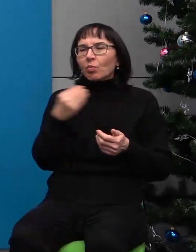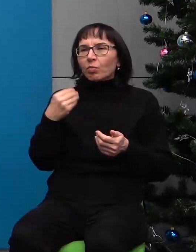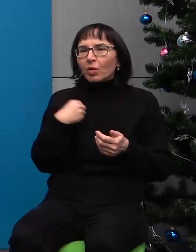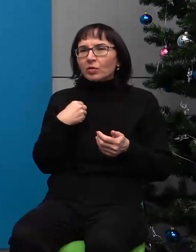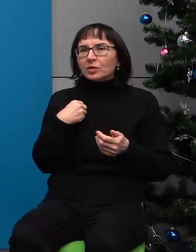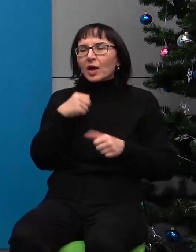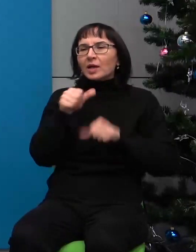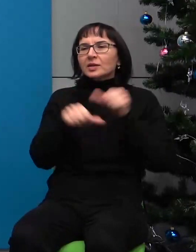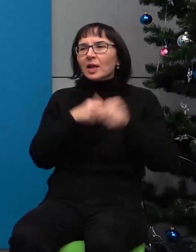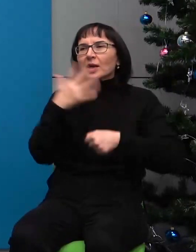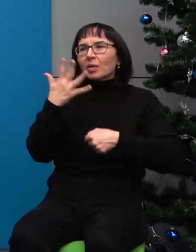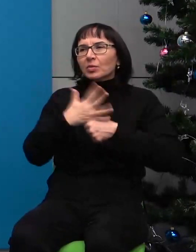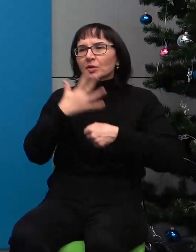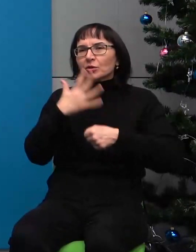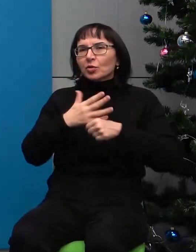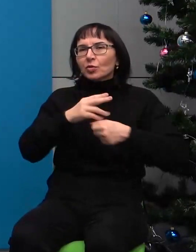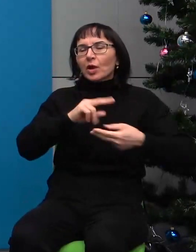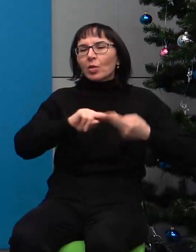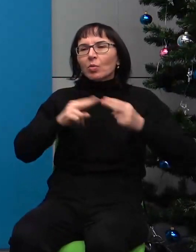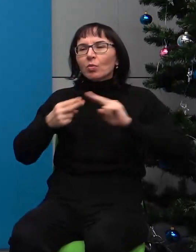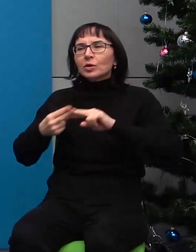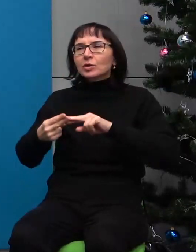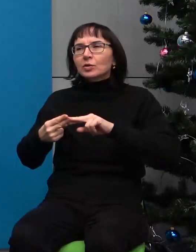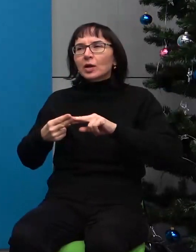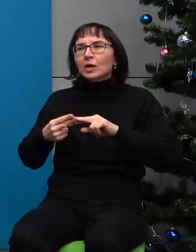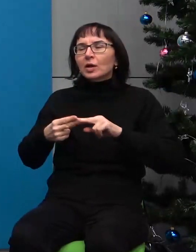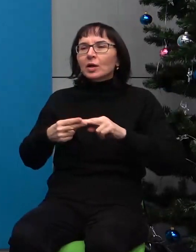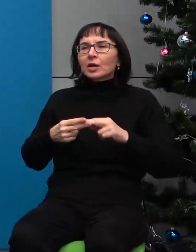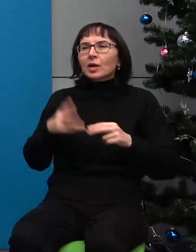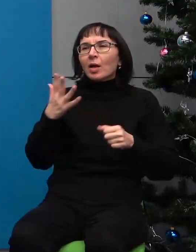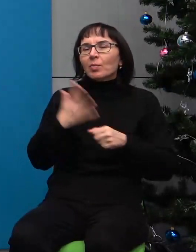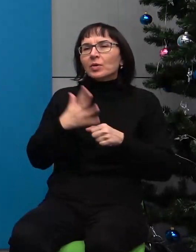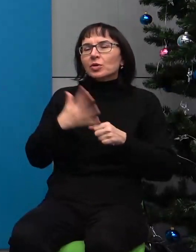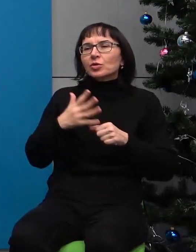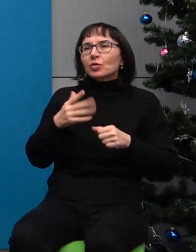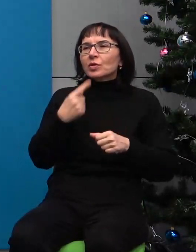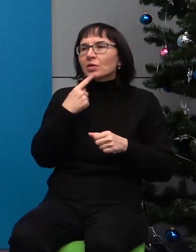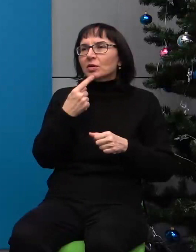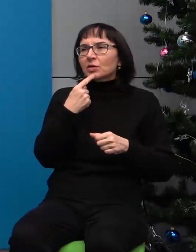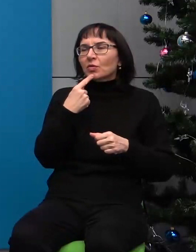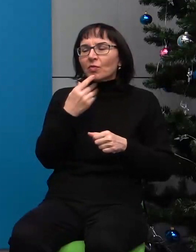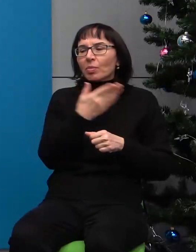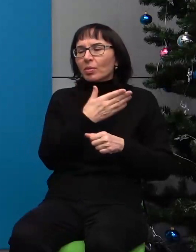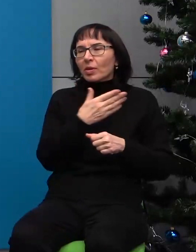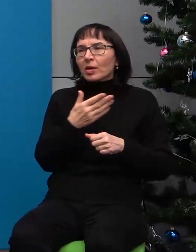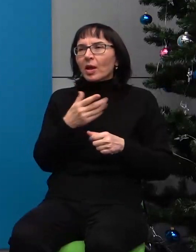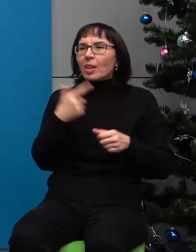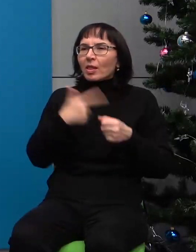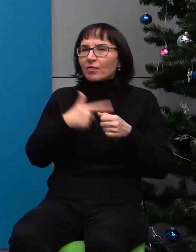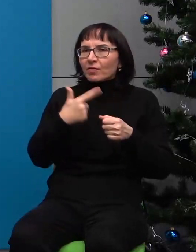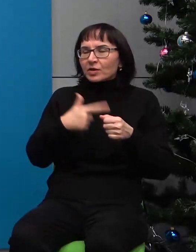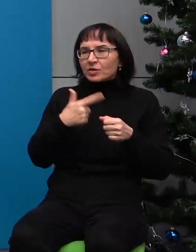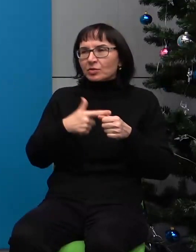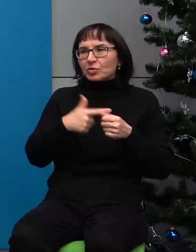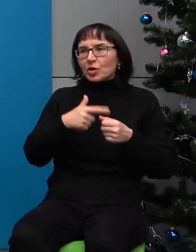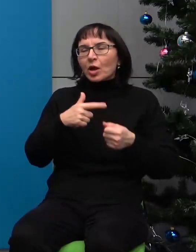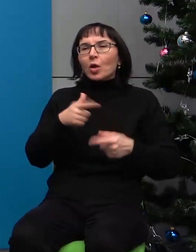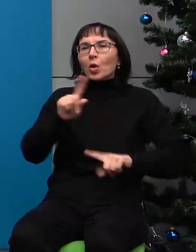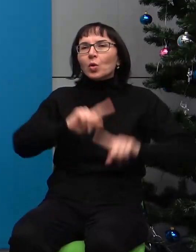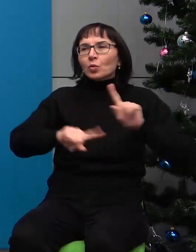Książka jest napisana na ponad 20 języków i jak mówiłem, nie ma o nim nic w lekturach w szkole. Ponad 20 tłumaczeń.